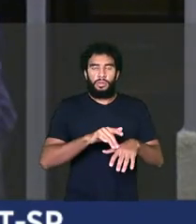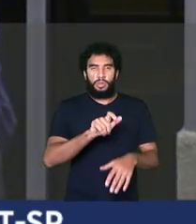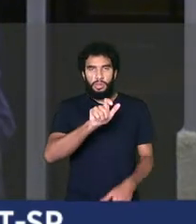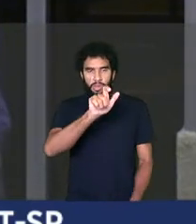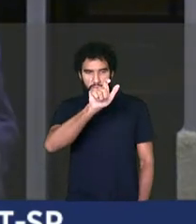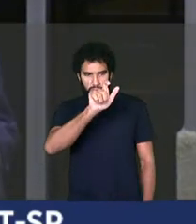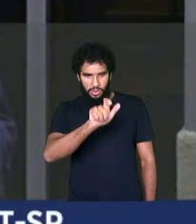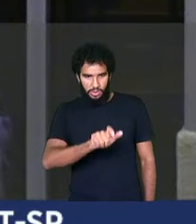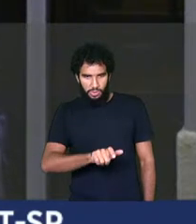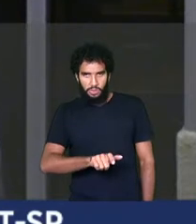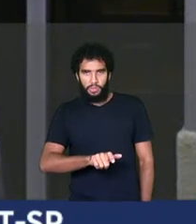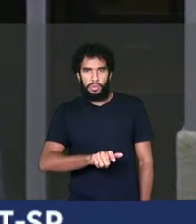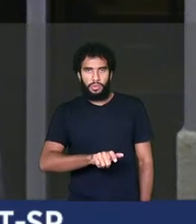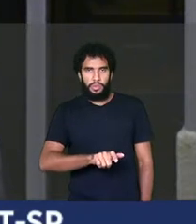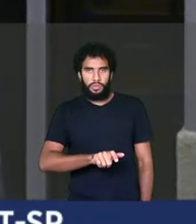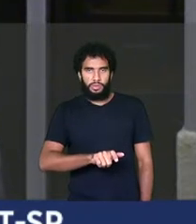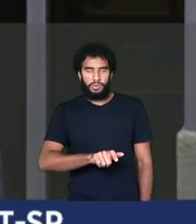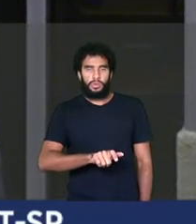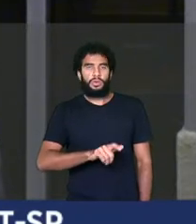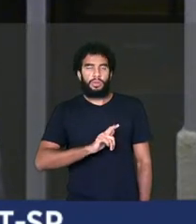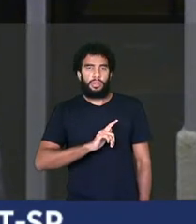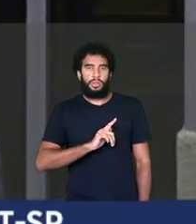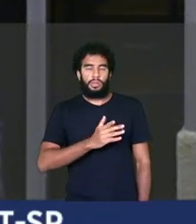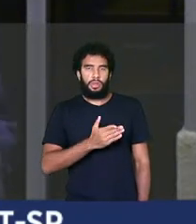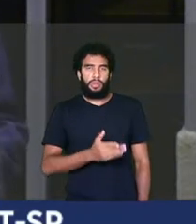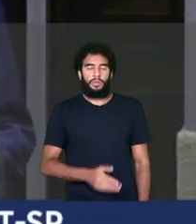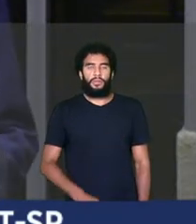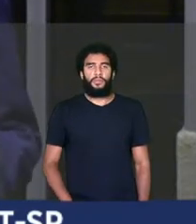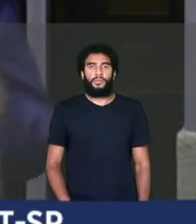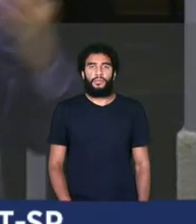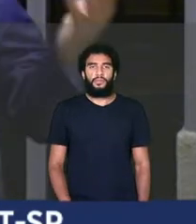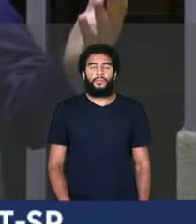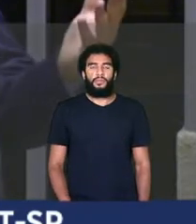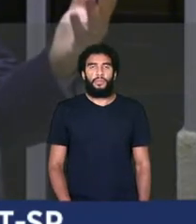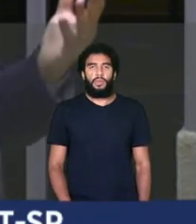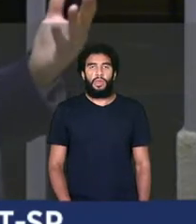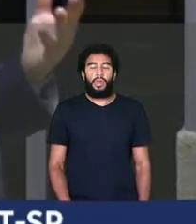DOENÇAS EU CREIO QUE NÓS DEVAMOS PEDIR AO STJ QUE A COBERTURA SEJA NAS DOENÇAS